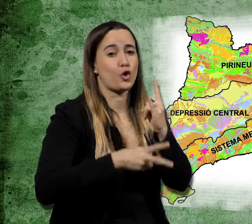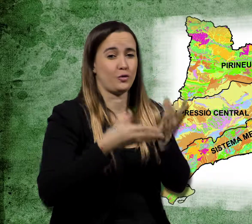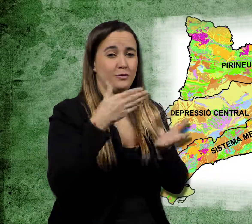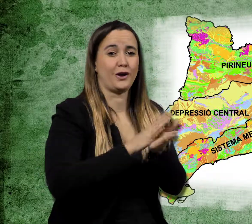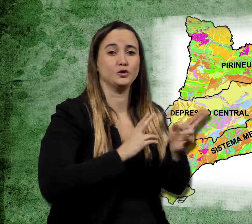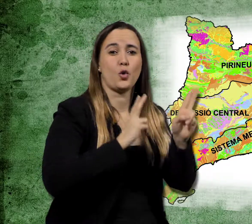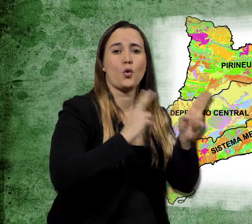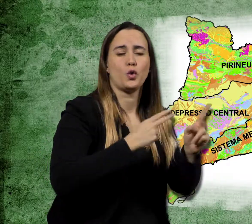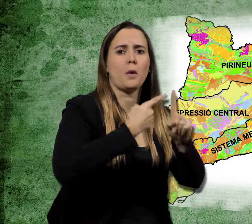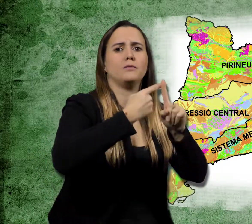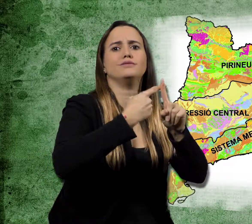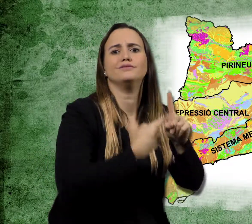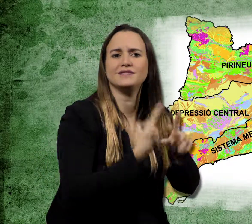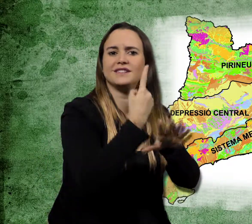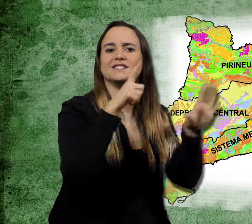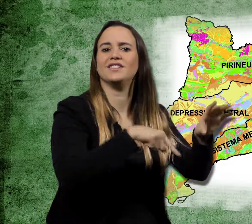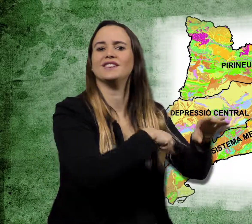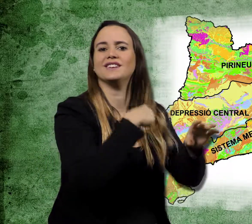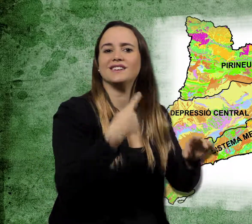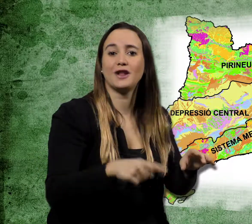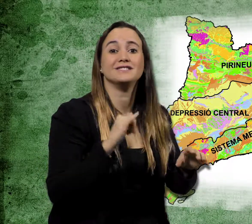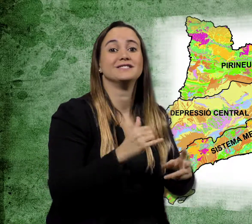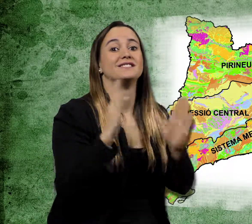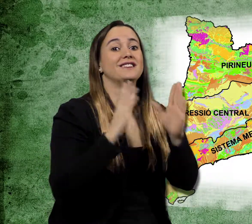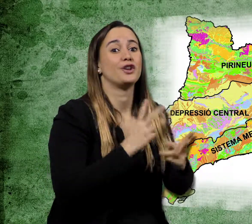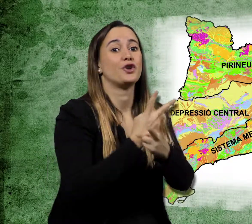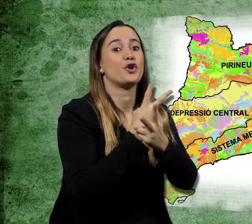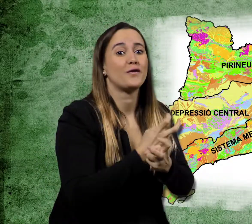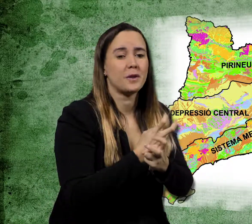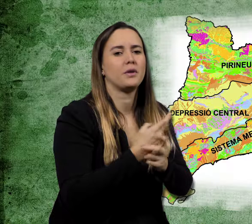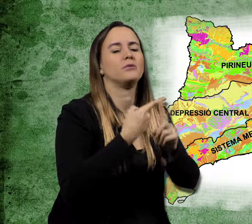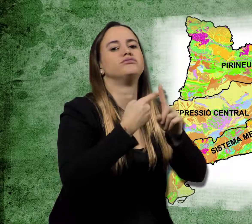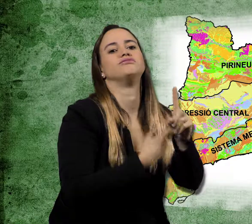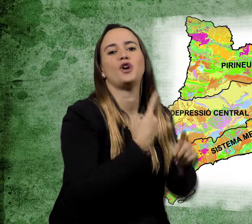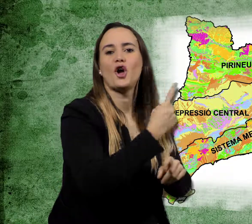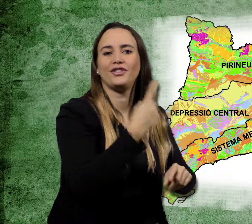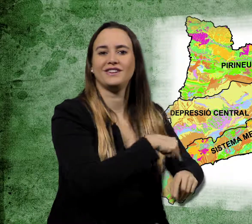A la tardor, baixa fins als 17 graus a l'octubre i els 11 al novembre.